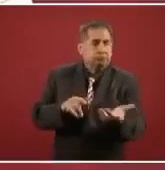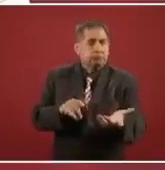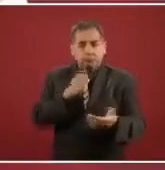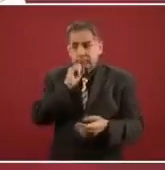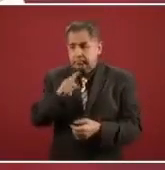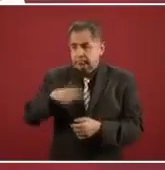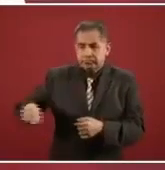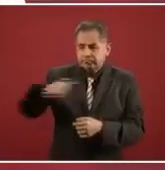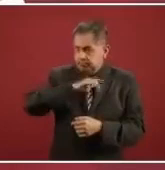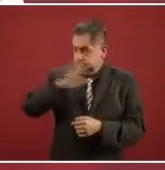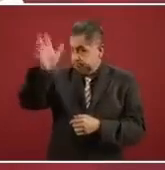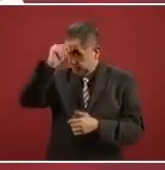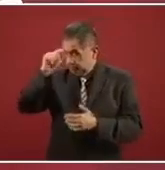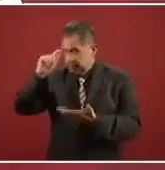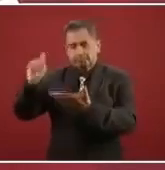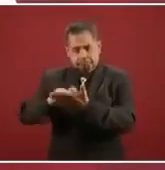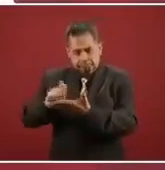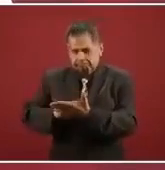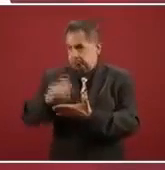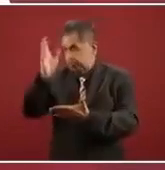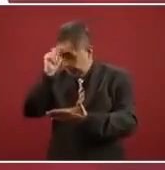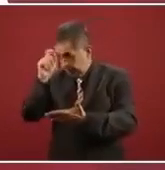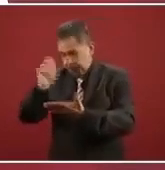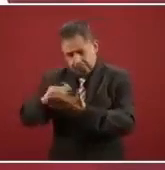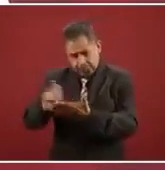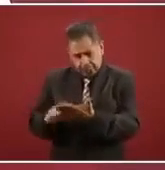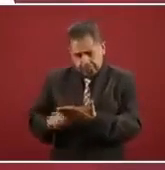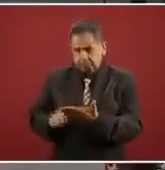se han tenido en cada una de las asambleas. Muchas gracias.